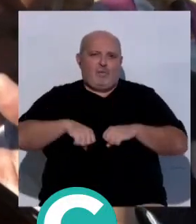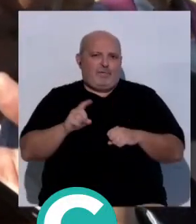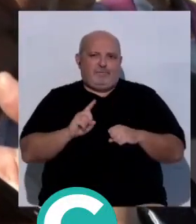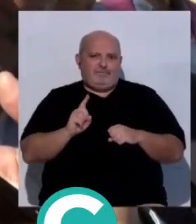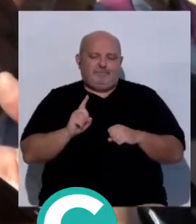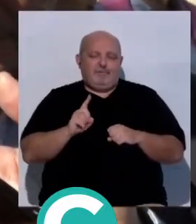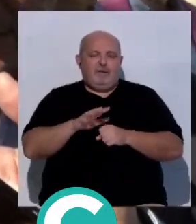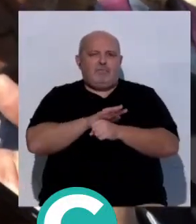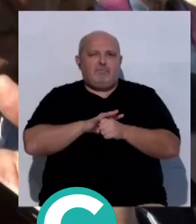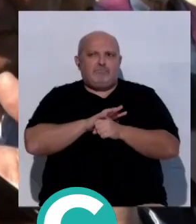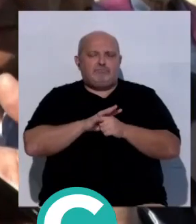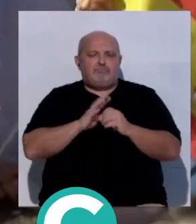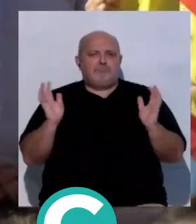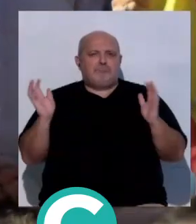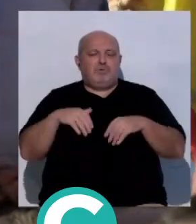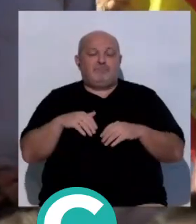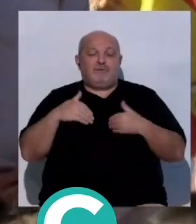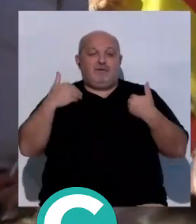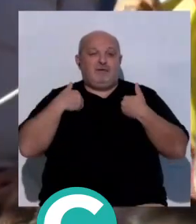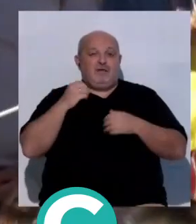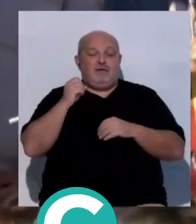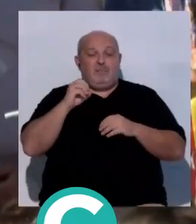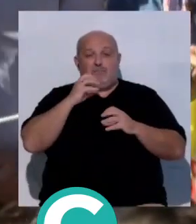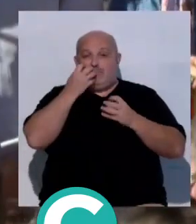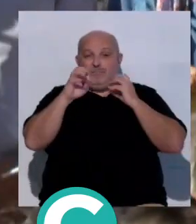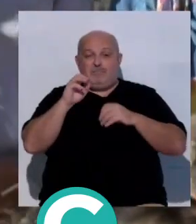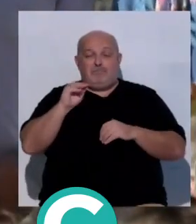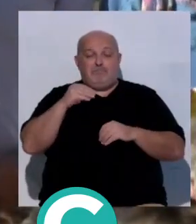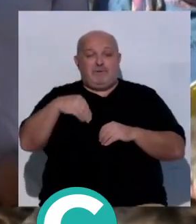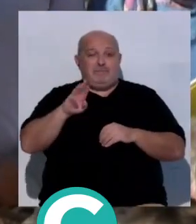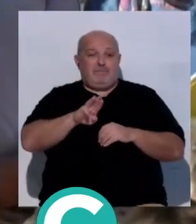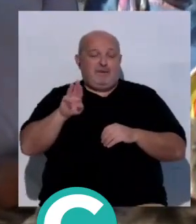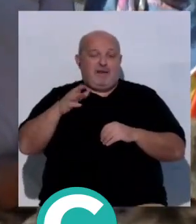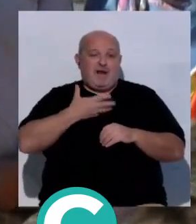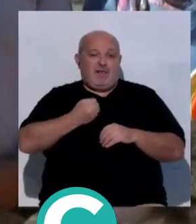la ha respondido al frente de la protesta el presidente provincial del PP y alcalde de Cádiz